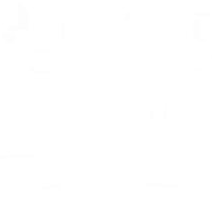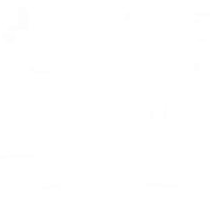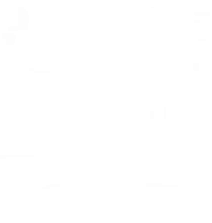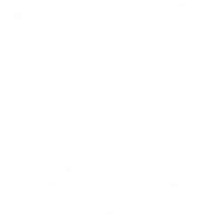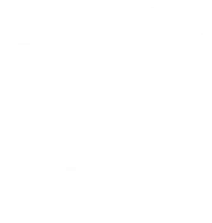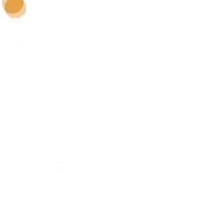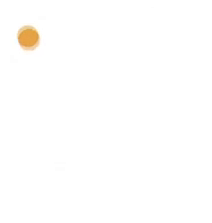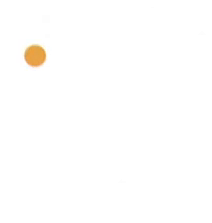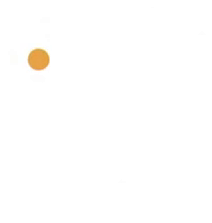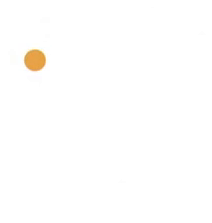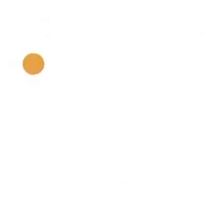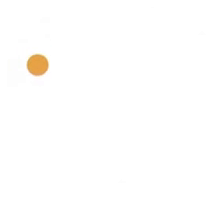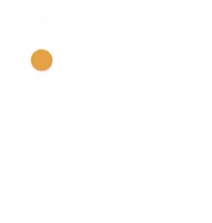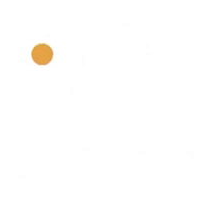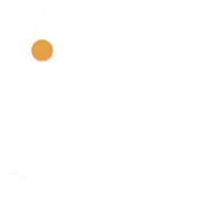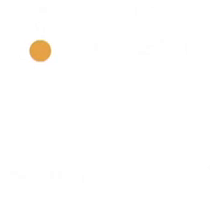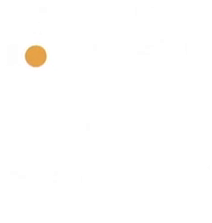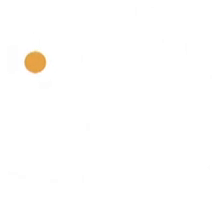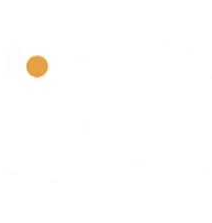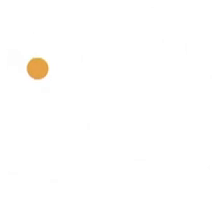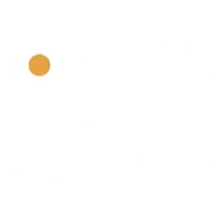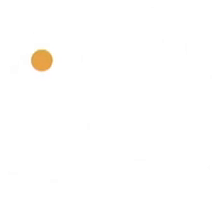E aí [Música] 和 那裡[歌曲]